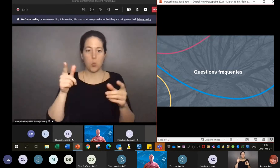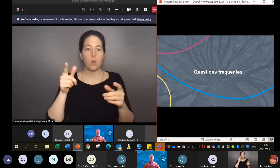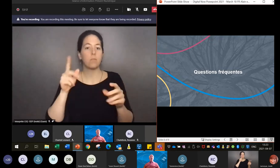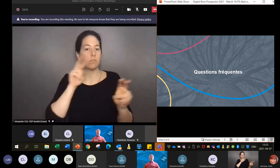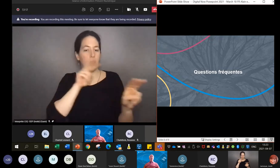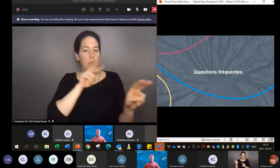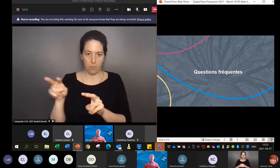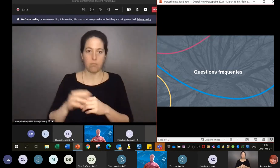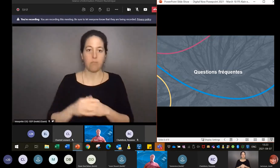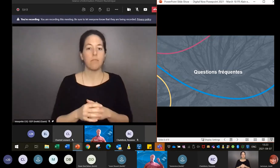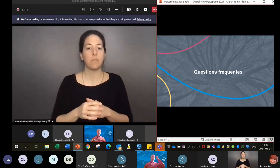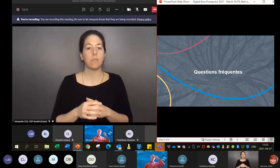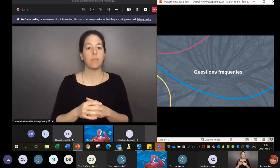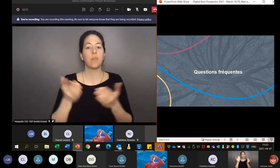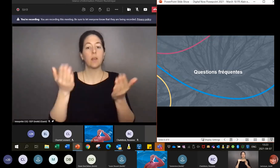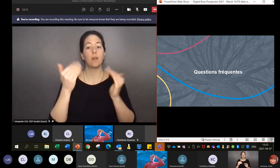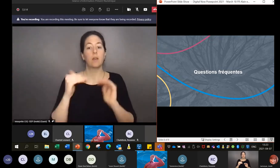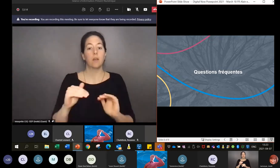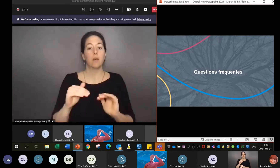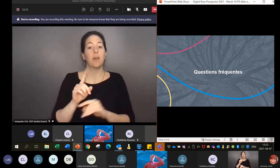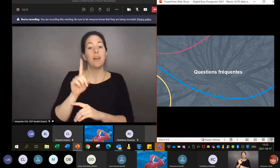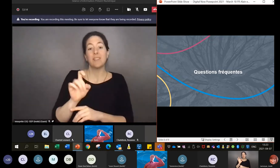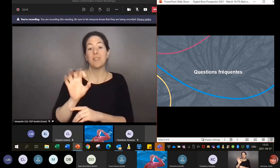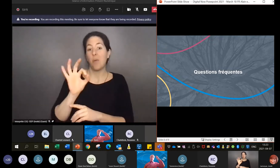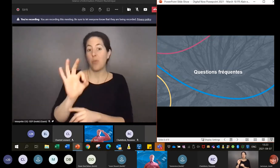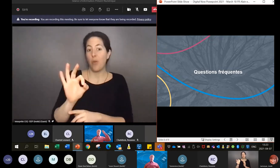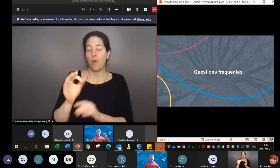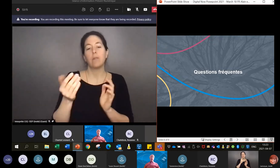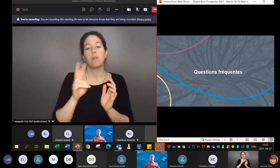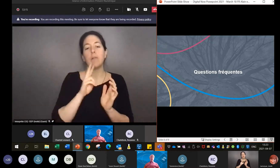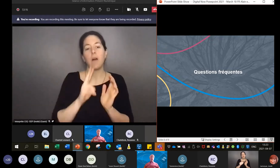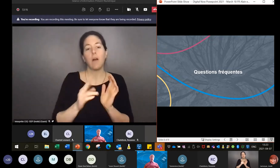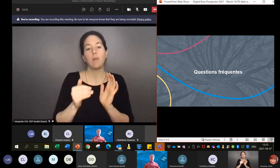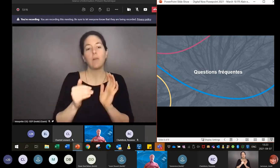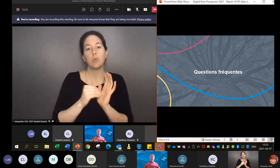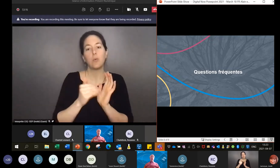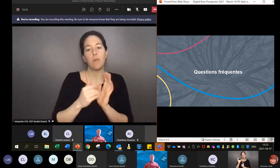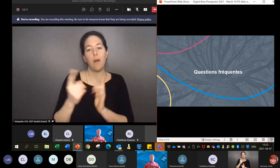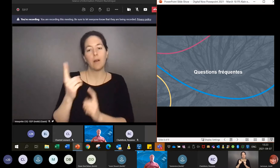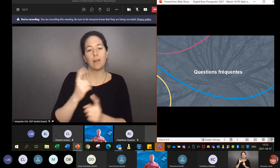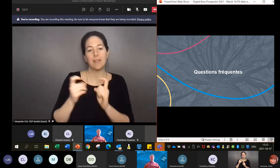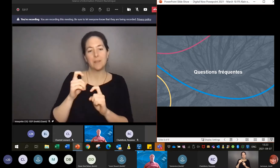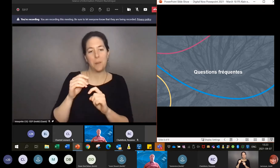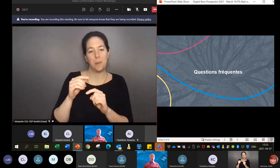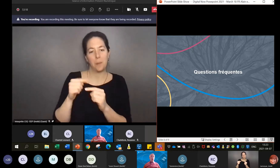À la question 9, et on a souvent des